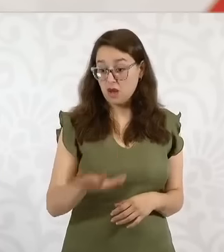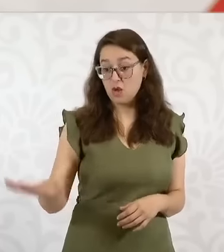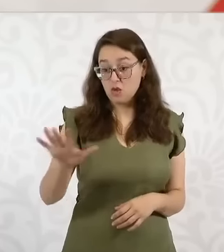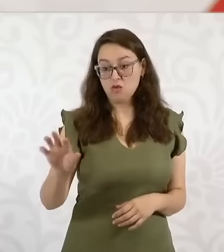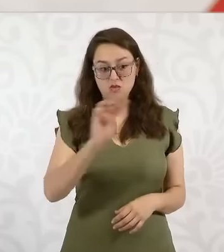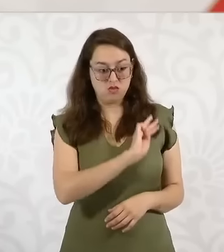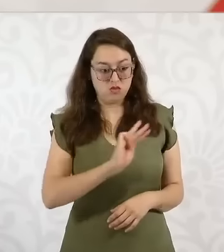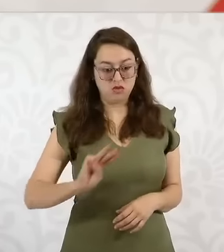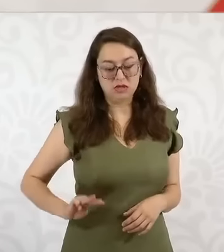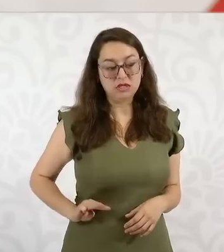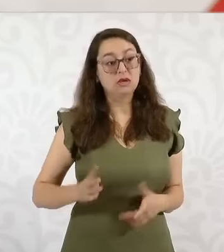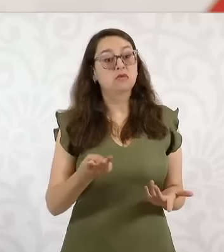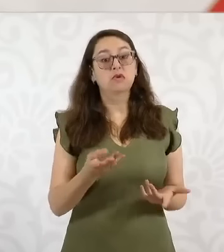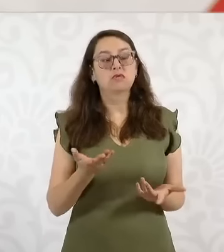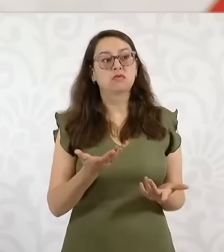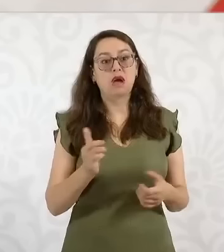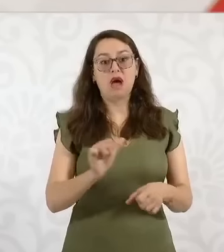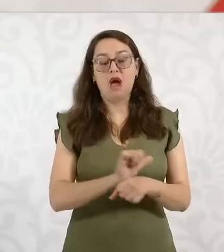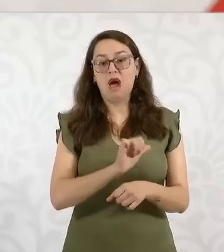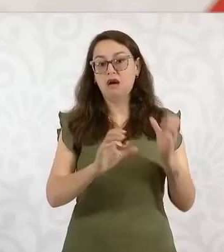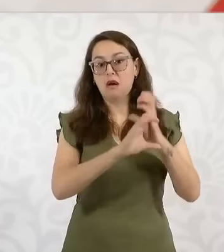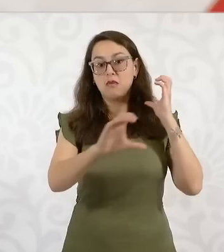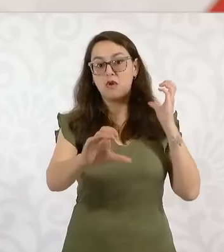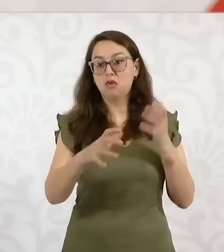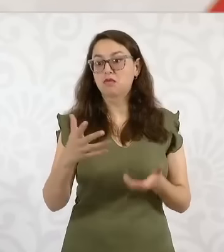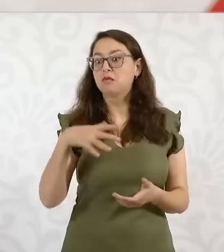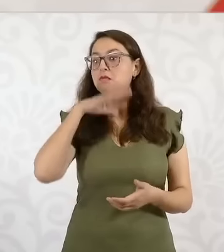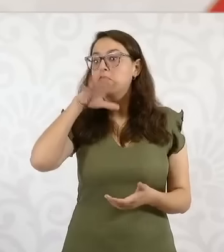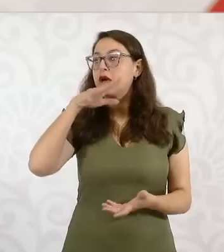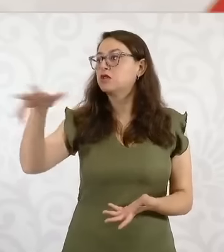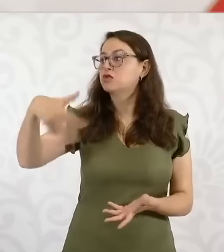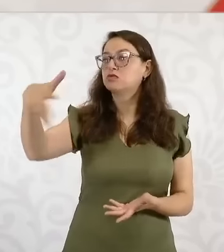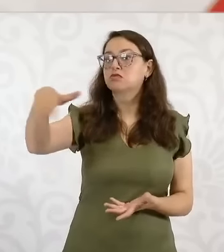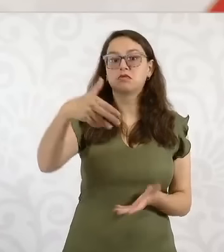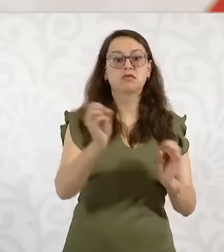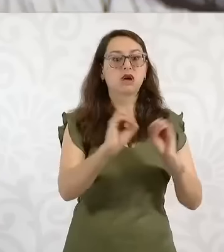como no hay un sistema de recolección de los residuos, entonces la gente va y los pone en